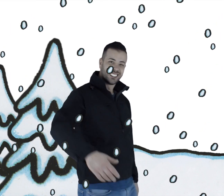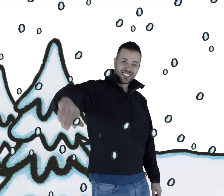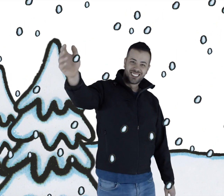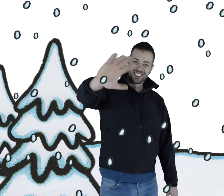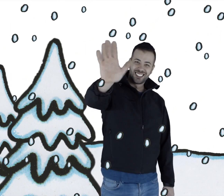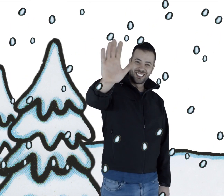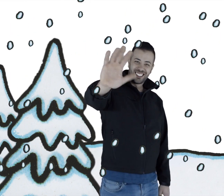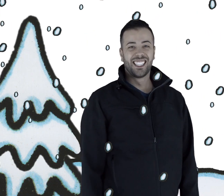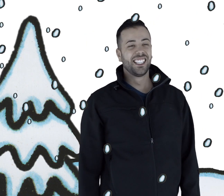ciao !